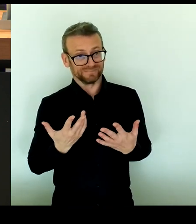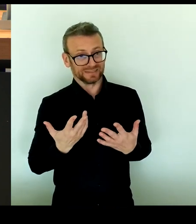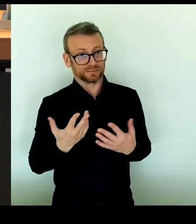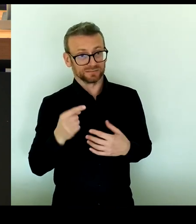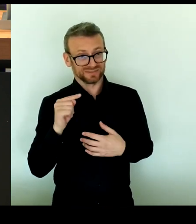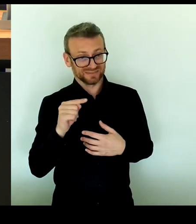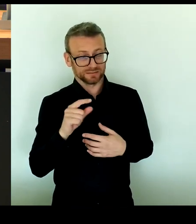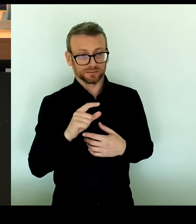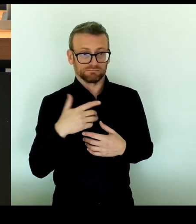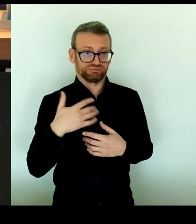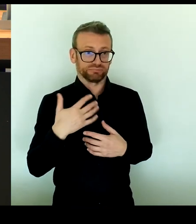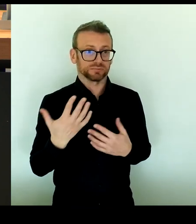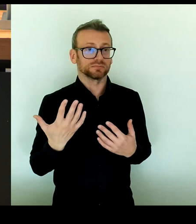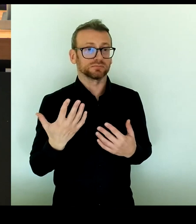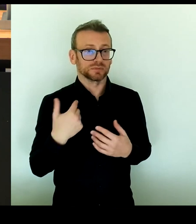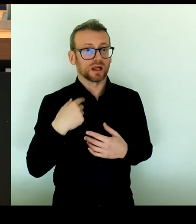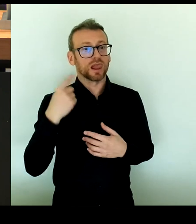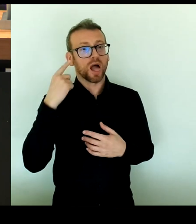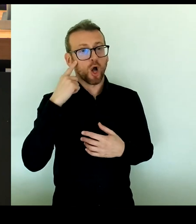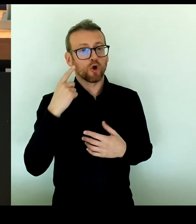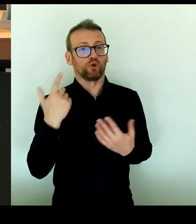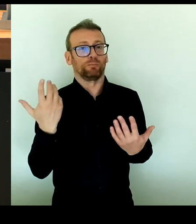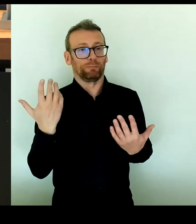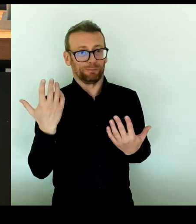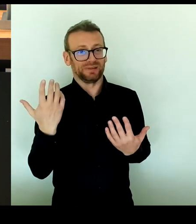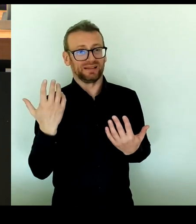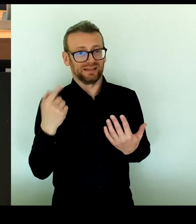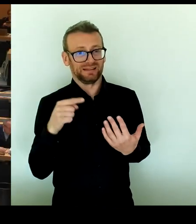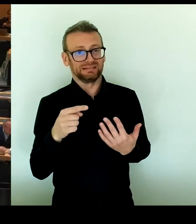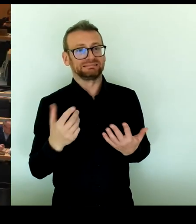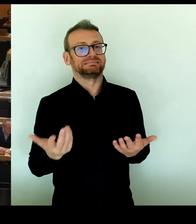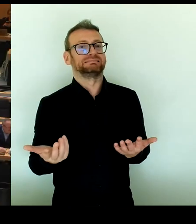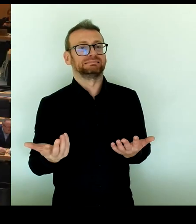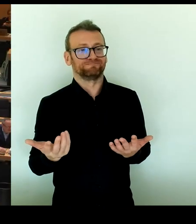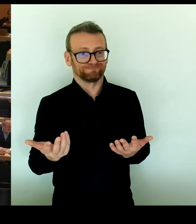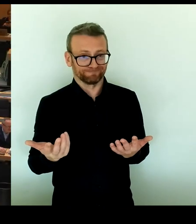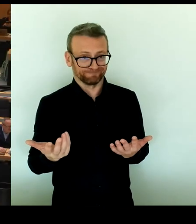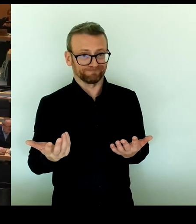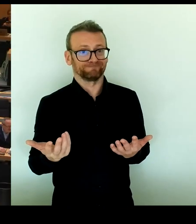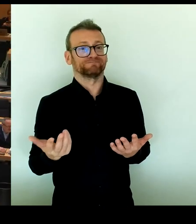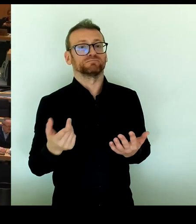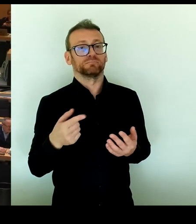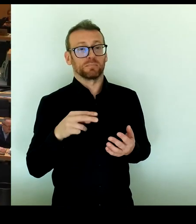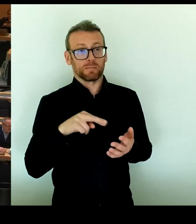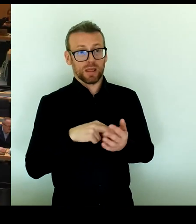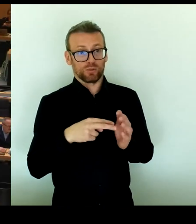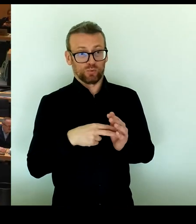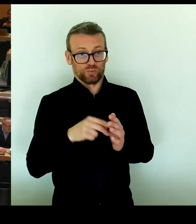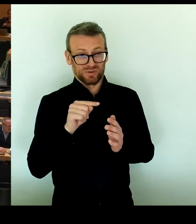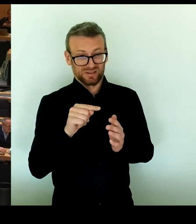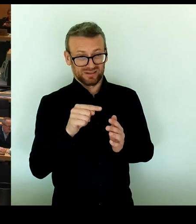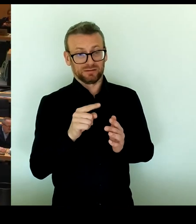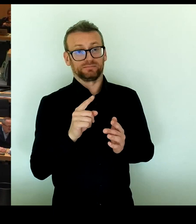Und das kann es am Ende auch nicht sein, dass wir da das Kind mit dem Bade ausschütten und entsprechend nur noch dort